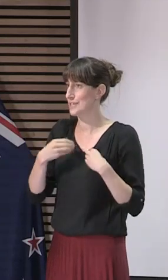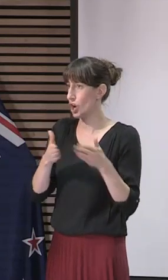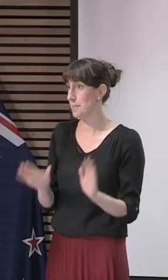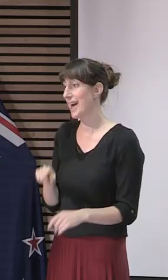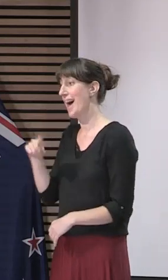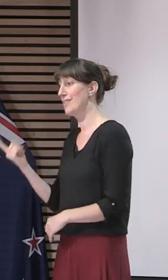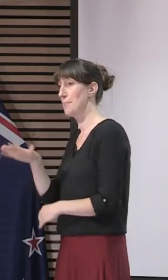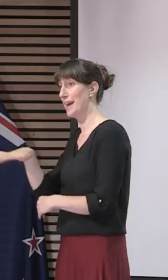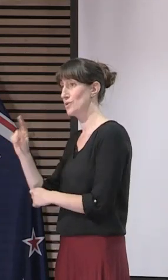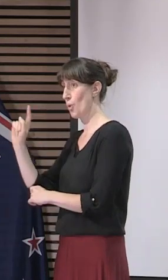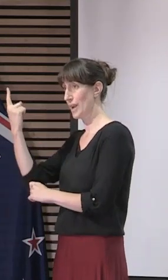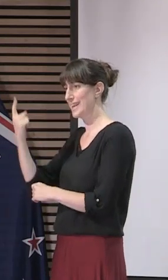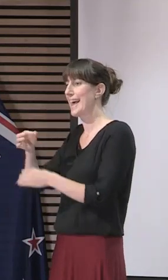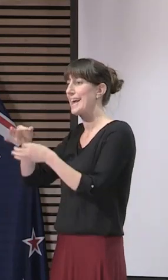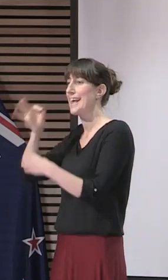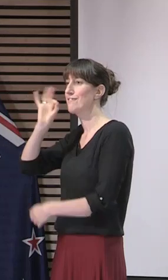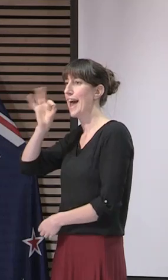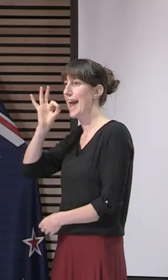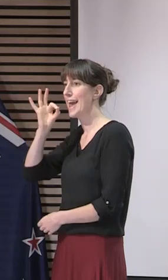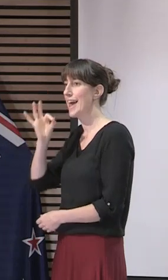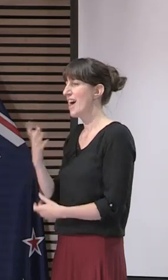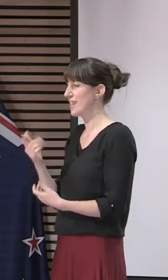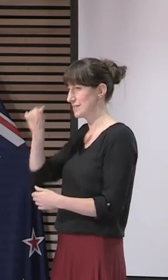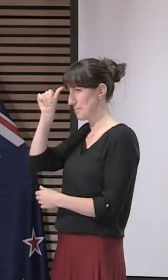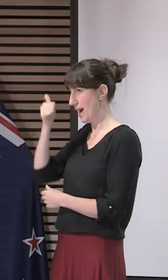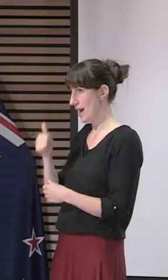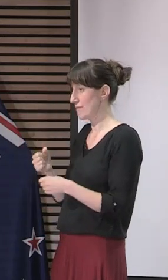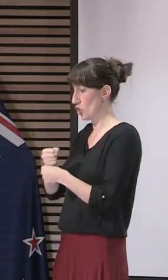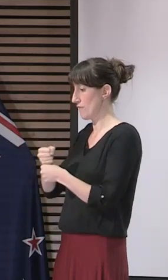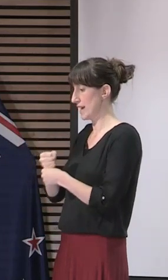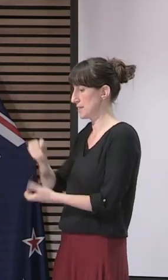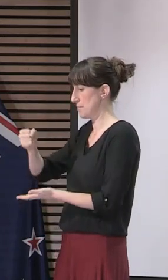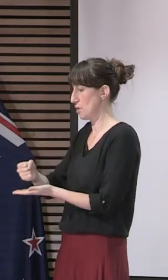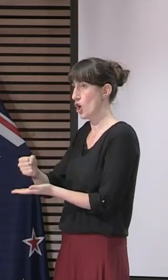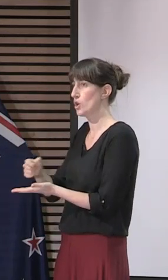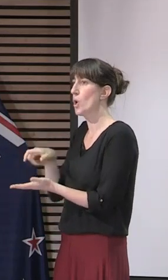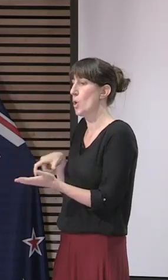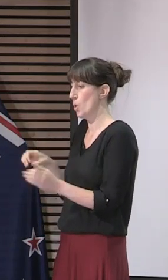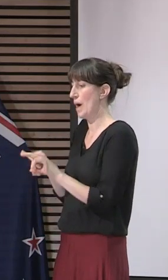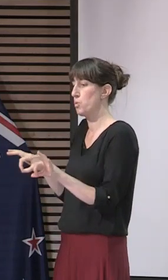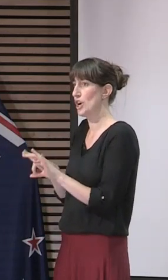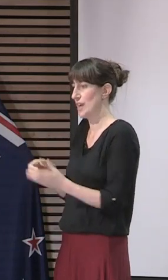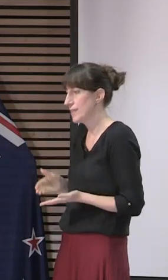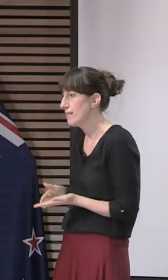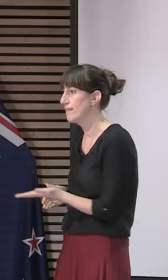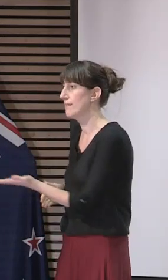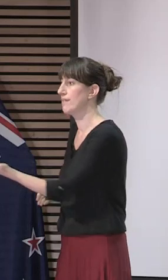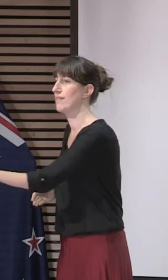nga pakihi 30 ka taea e nga